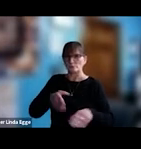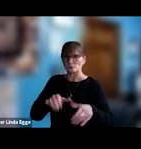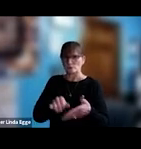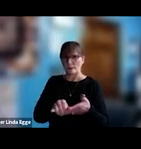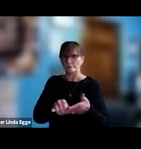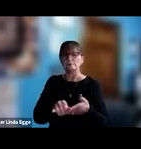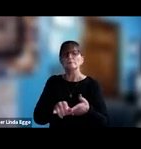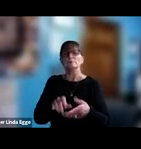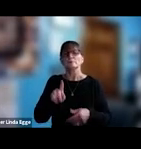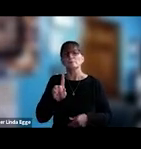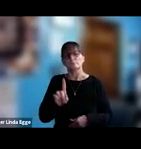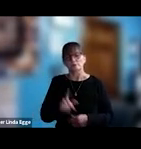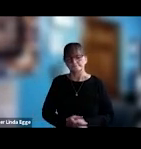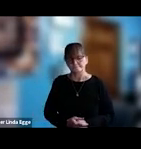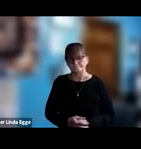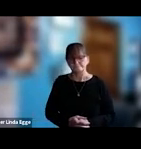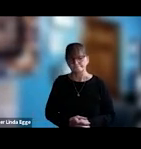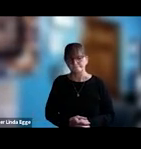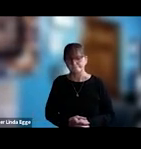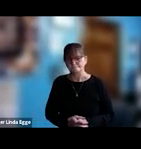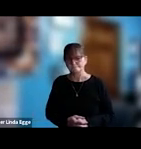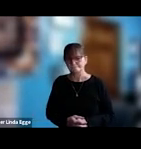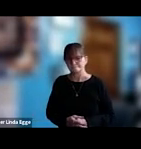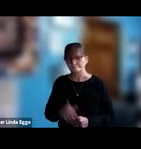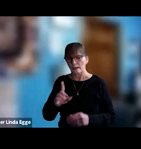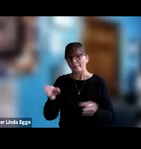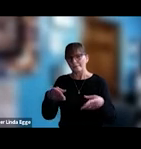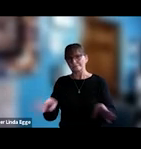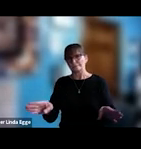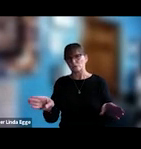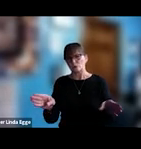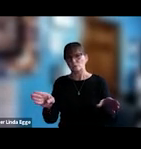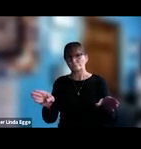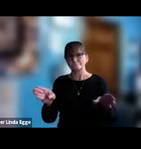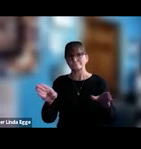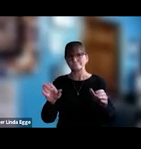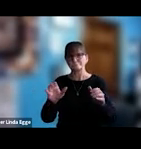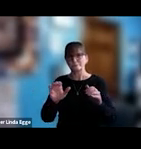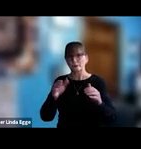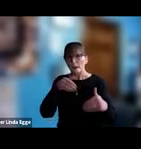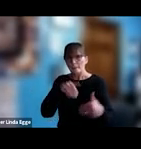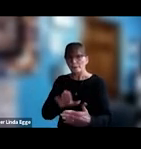Pero la forma general en que... Este fue un caso realmente difícil.